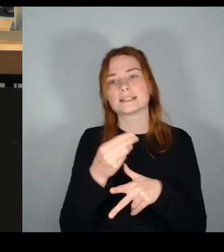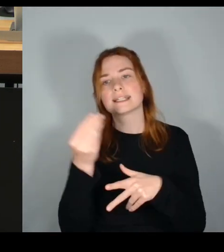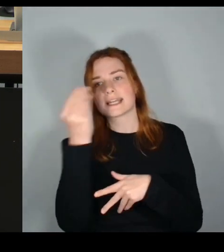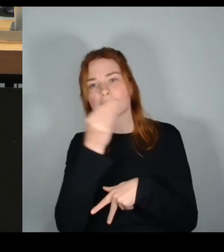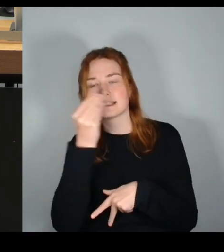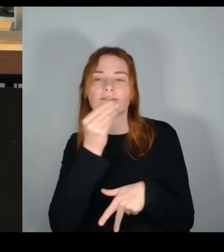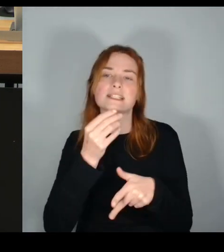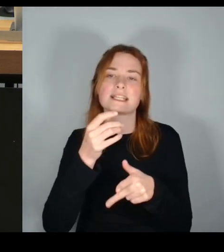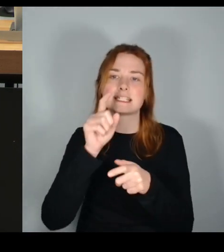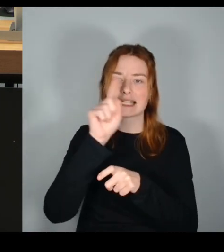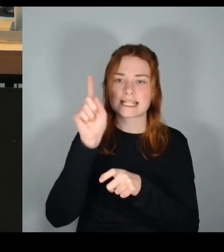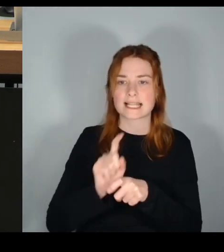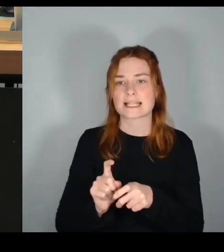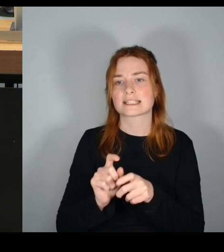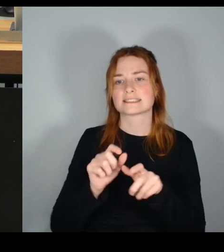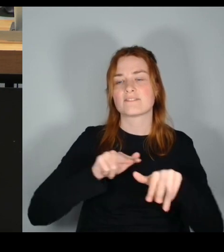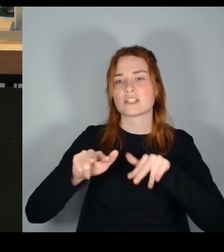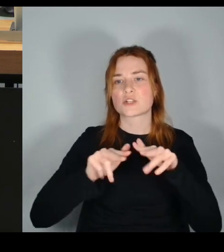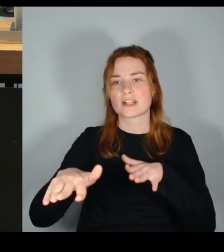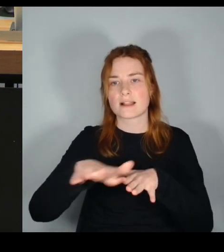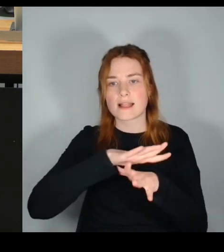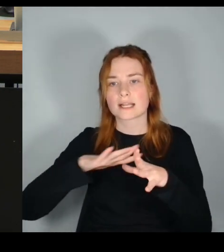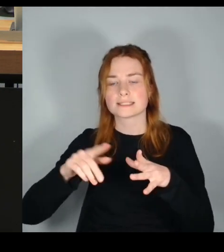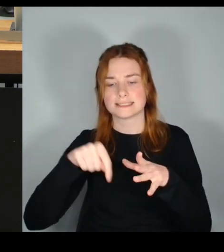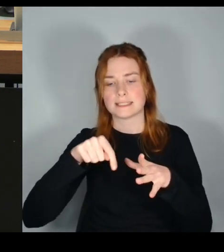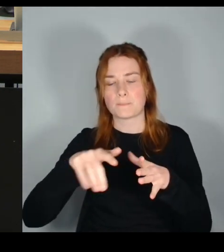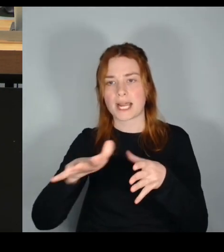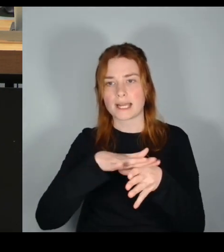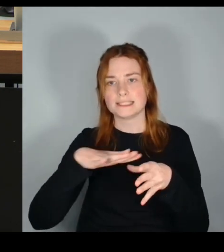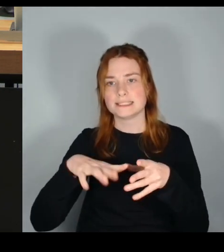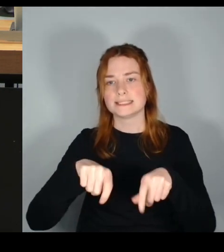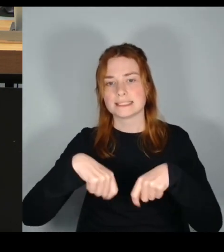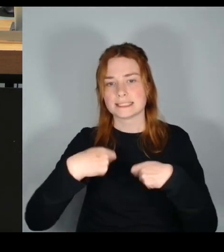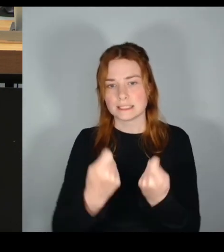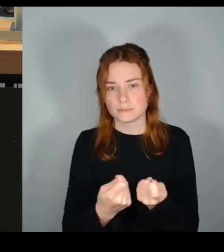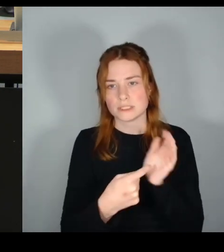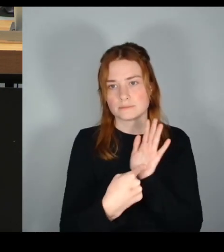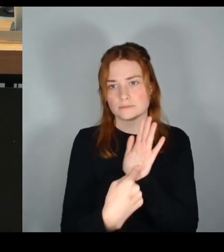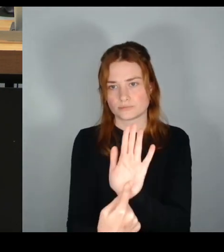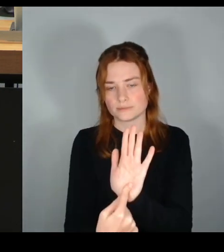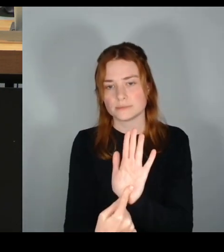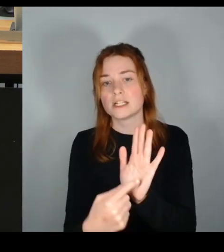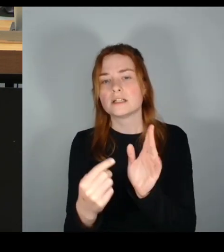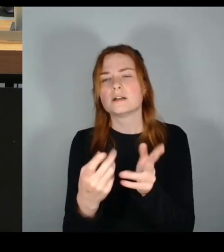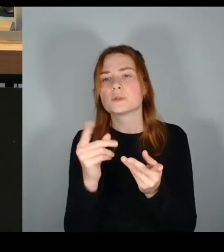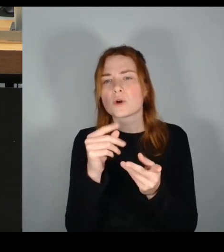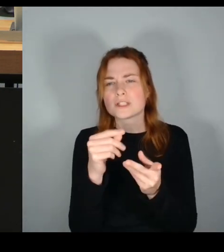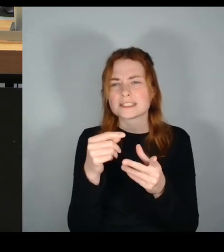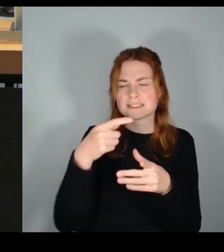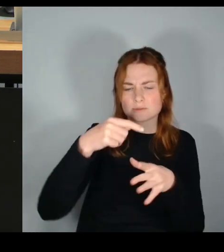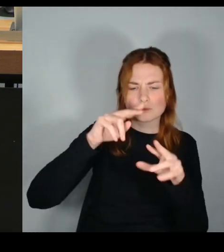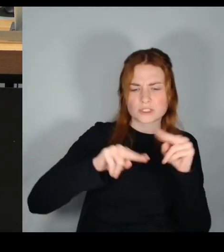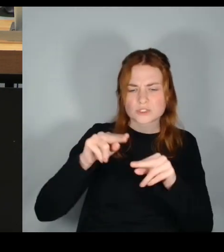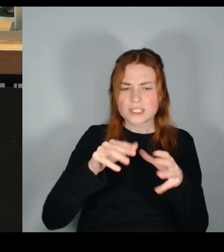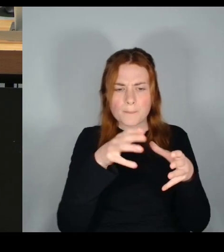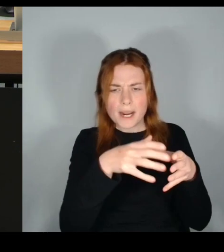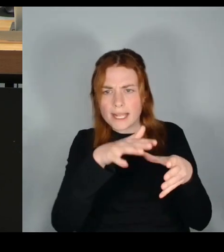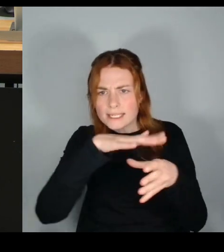Er reflektiert das aktuelle Stimmungsbild innerhalb der verschiedenen Branchen von Musikwirtschaft über den Kunstmarkt bis hin zu Software und Games.